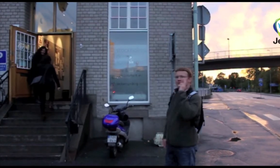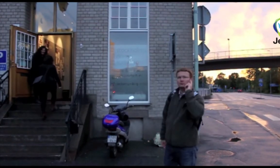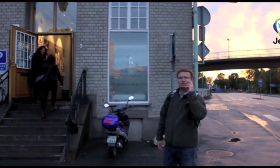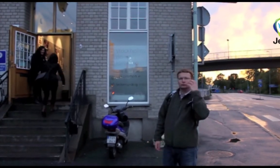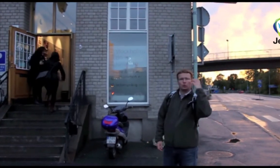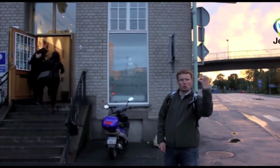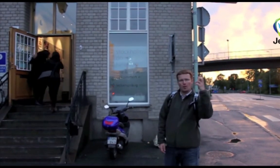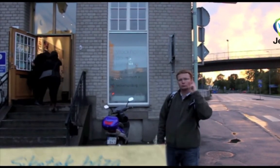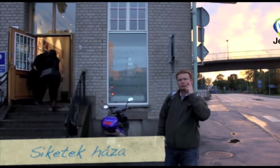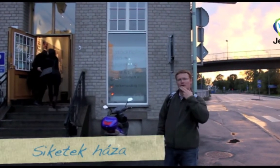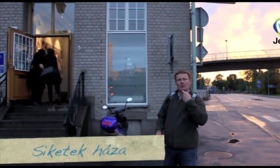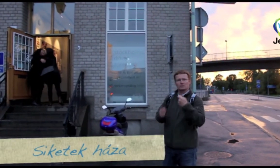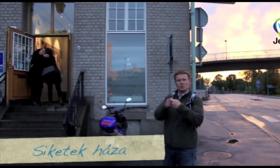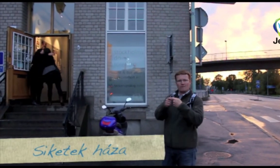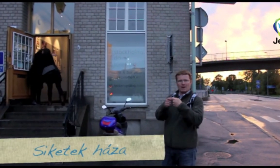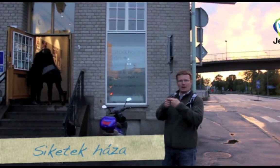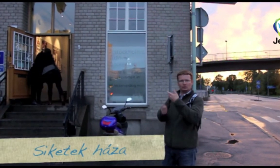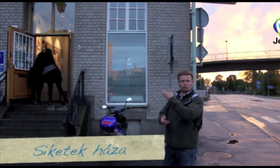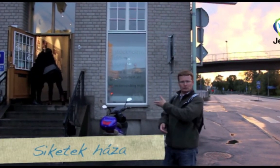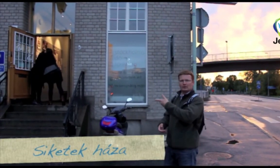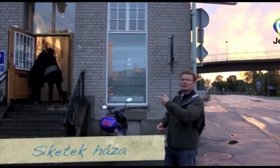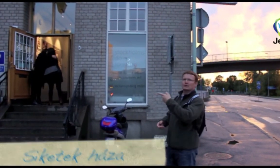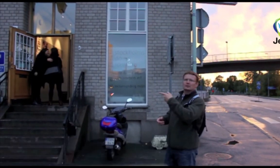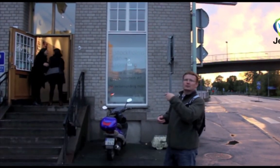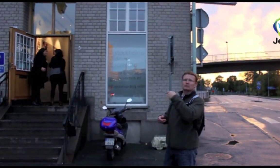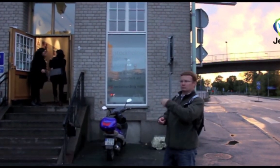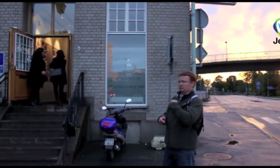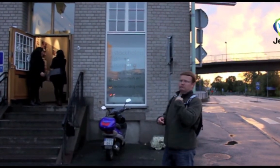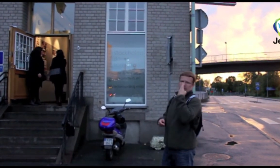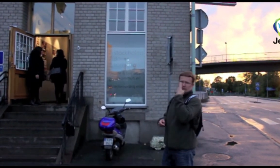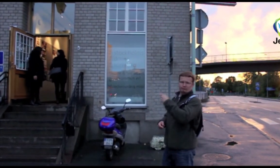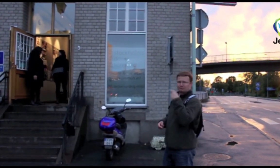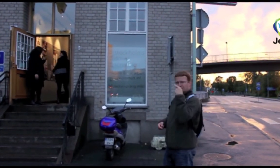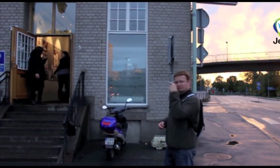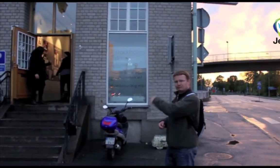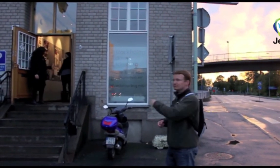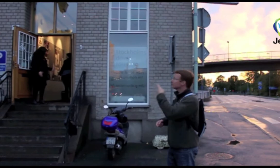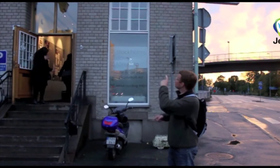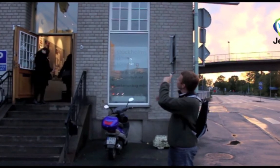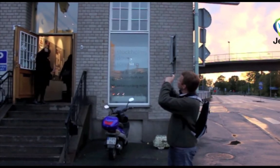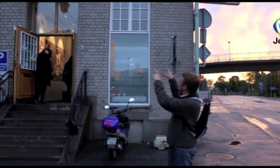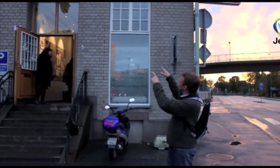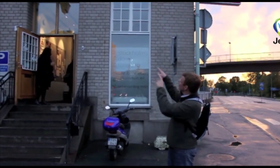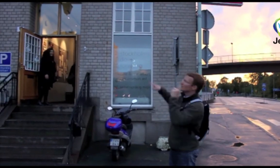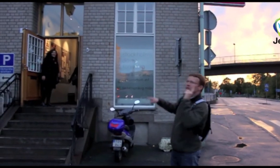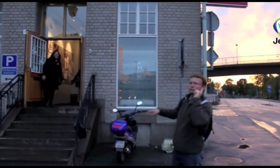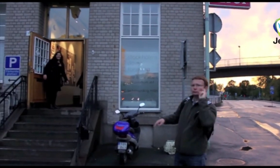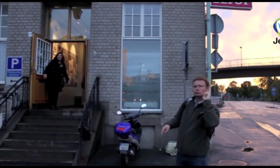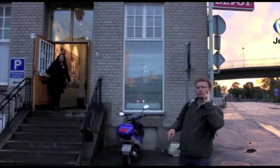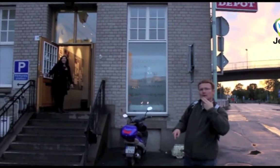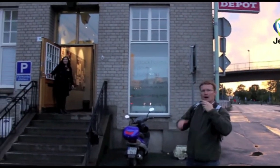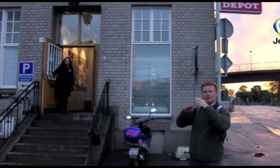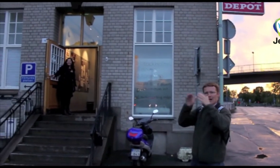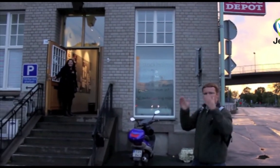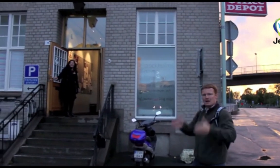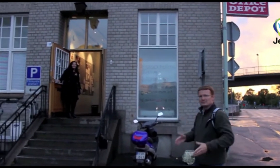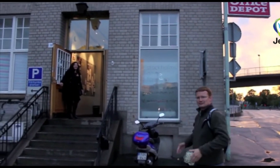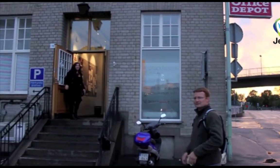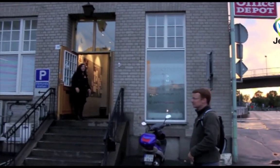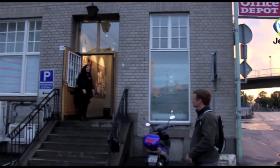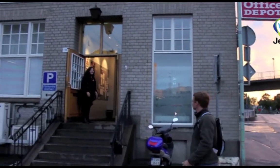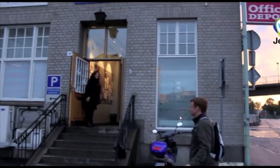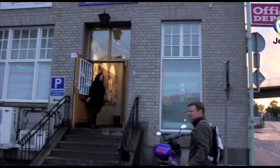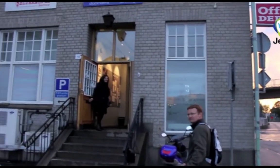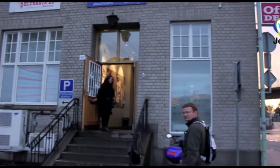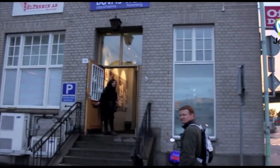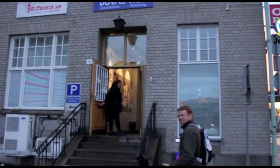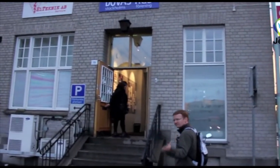Ez a stockholmi siket szövetség. Épp látogatóba megyek, a szövetség neve: Siketek Háza. Gyere!